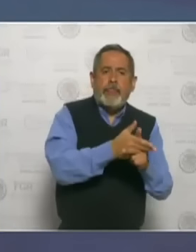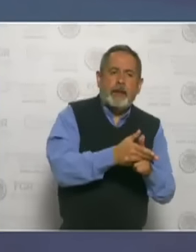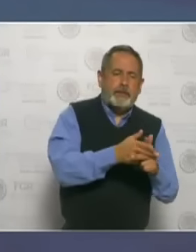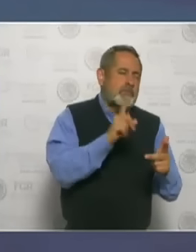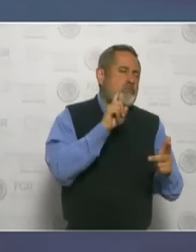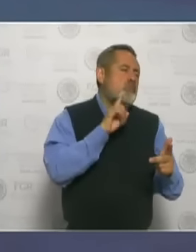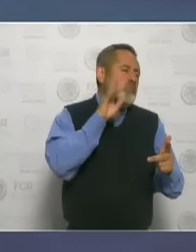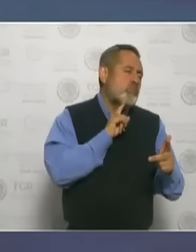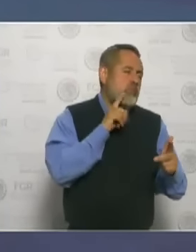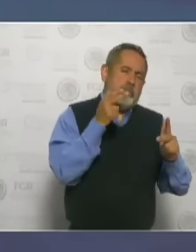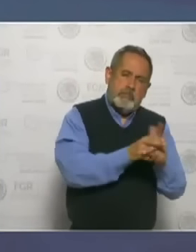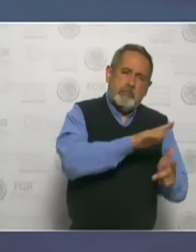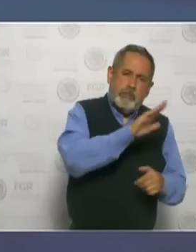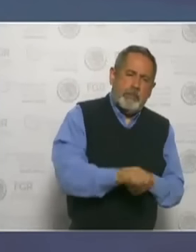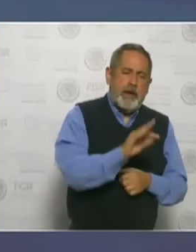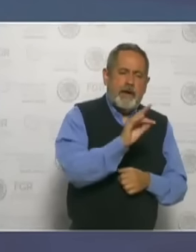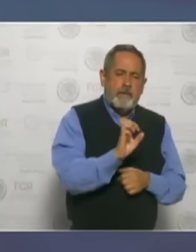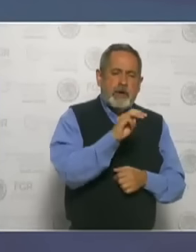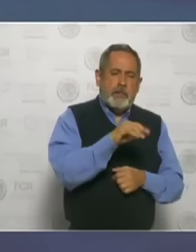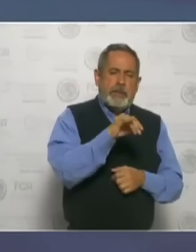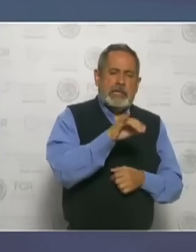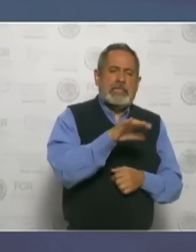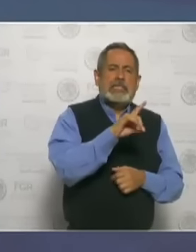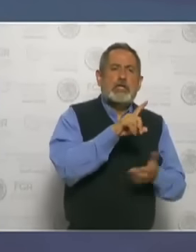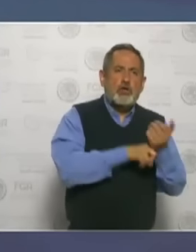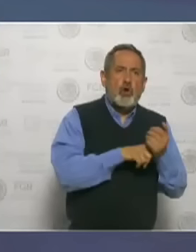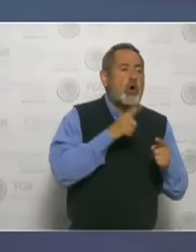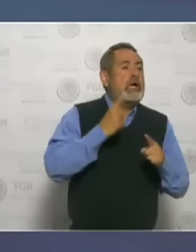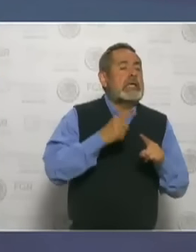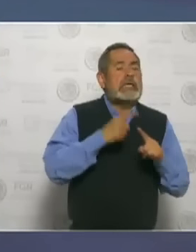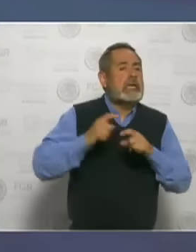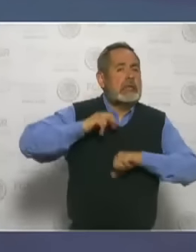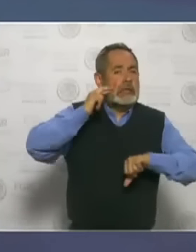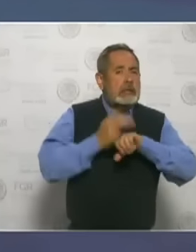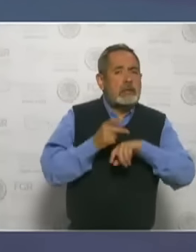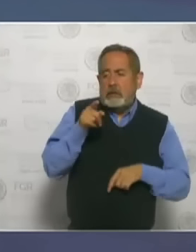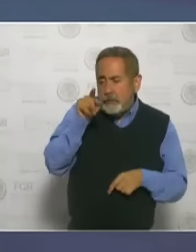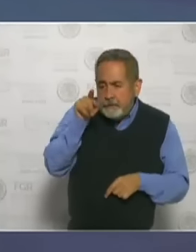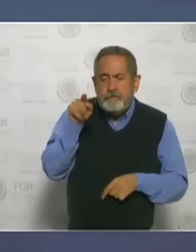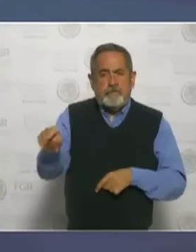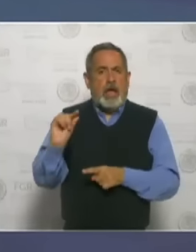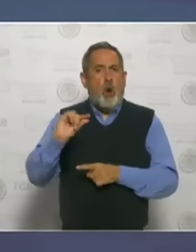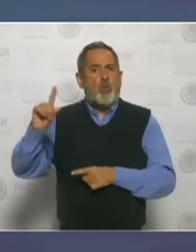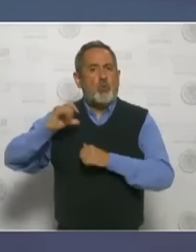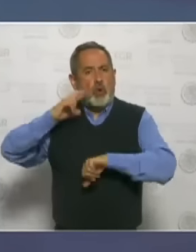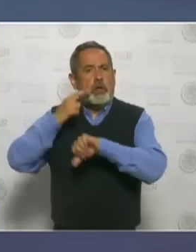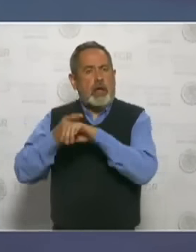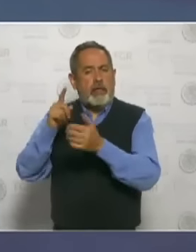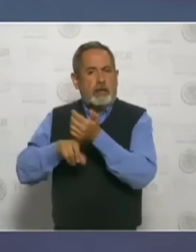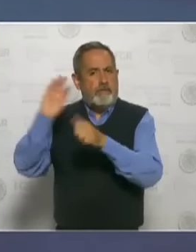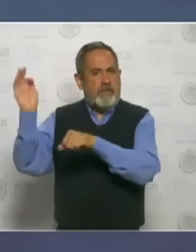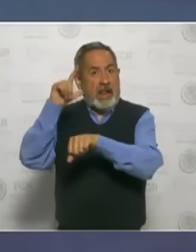principalmente, preponderantemente en el ámbito de competencia de las autoridades del fuero común.